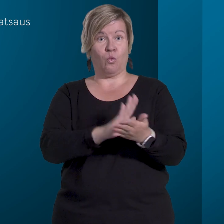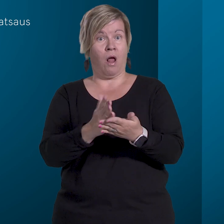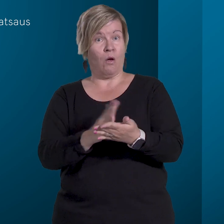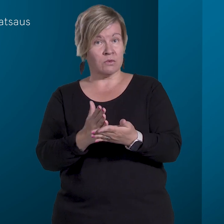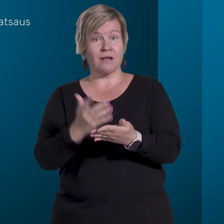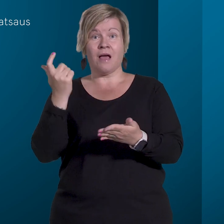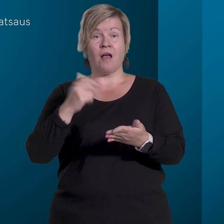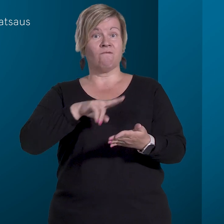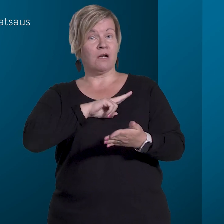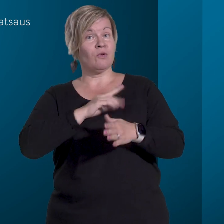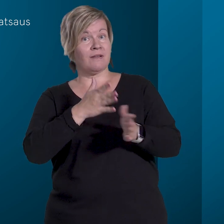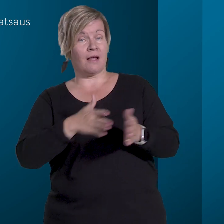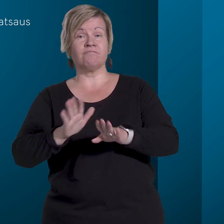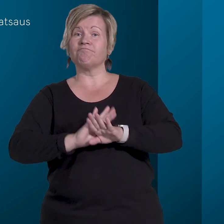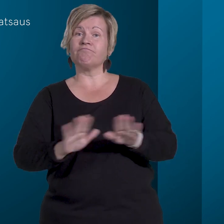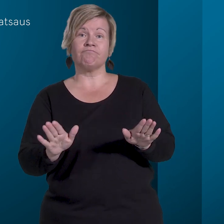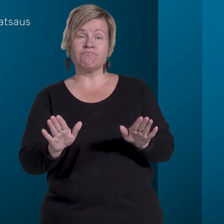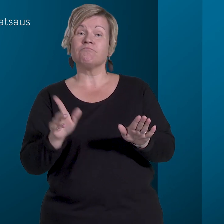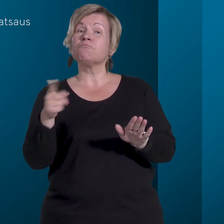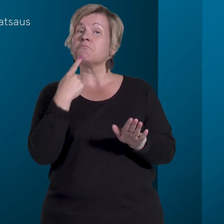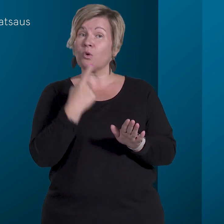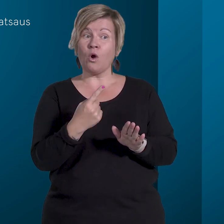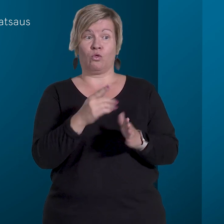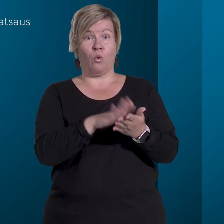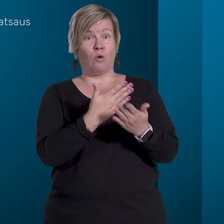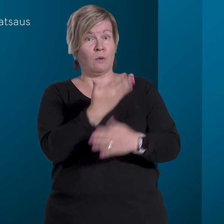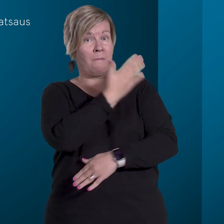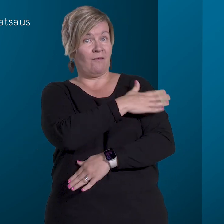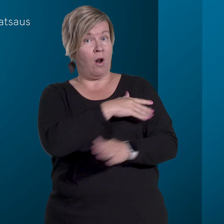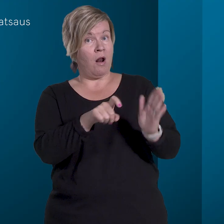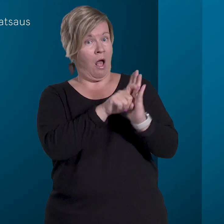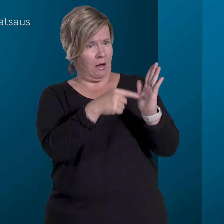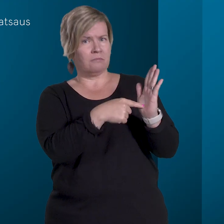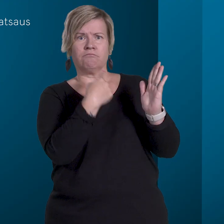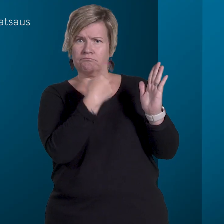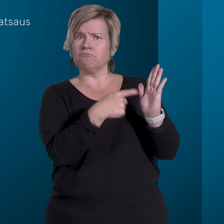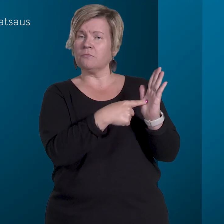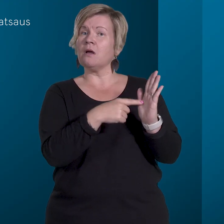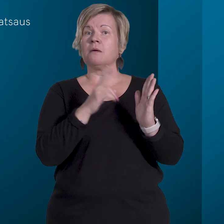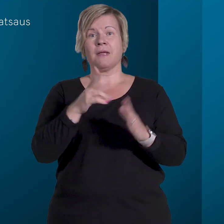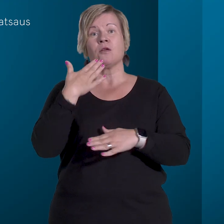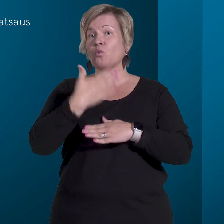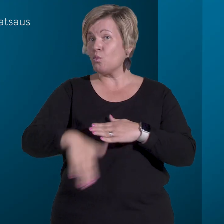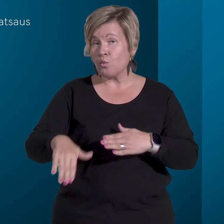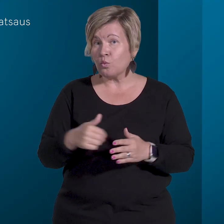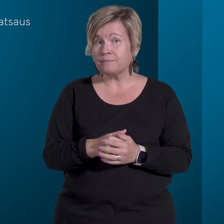ei tulkkauspalvelulain mukaan kuulu Kelan vastuulle.